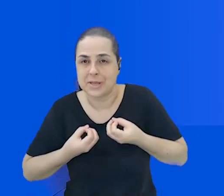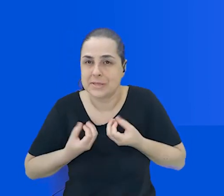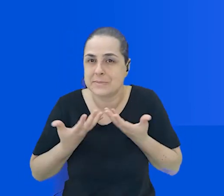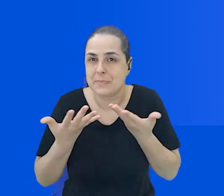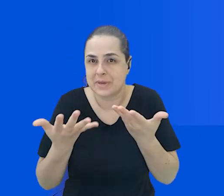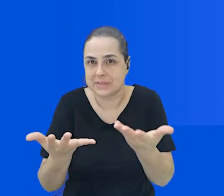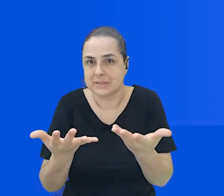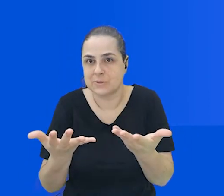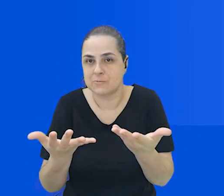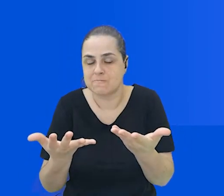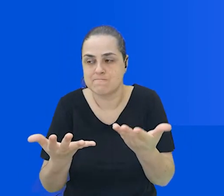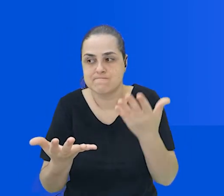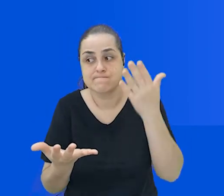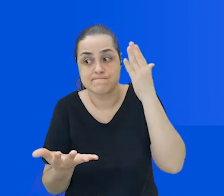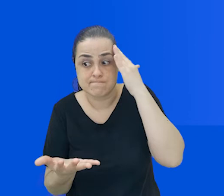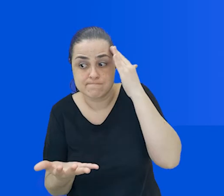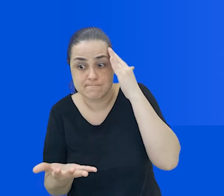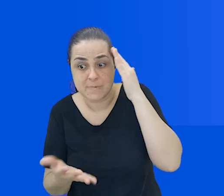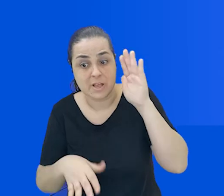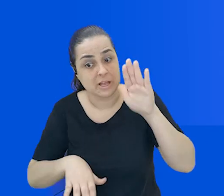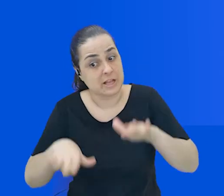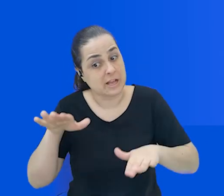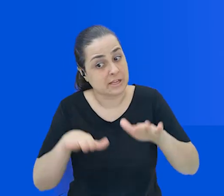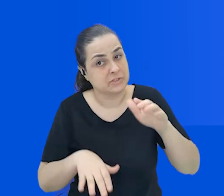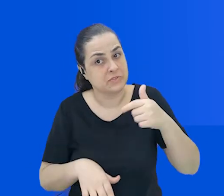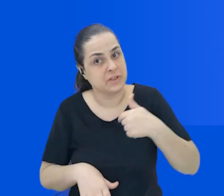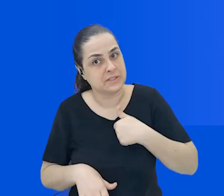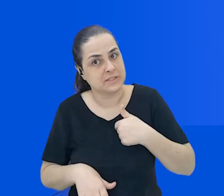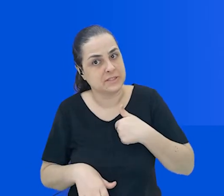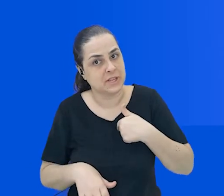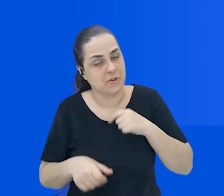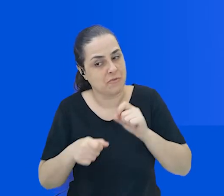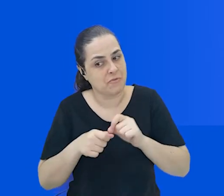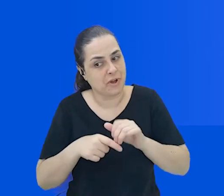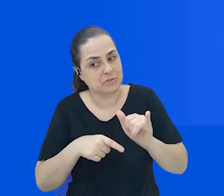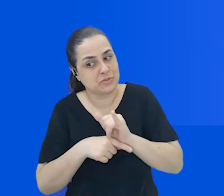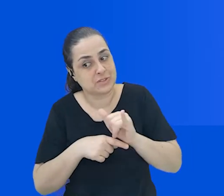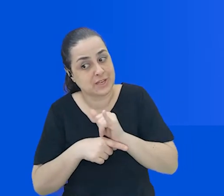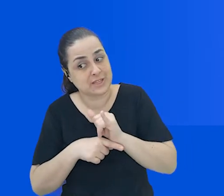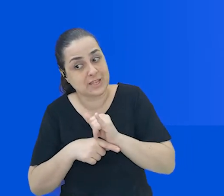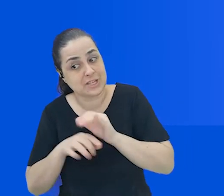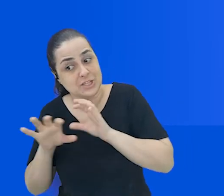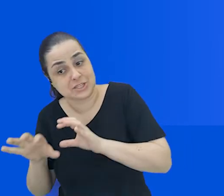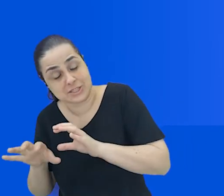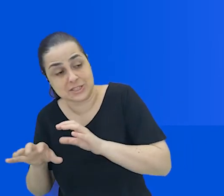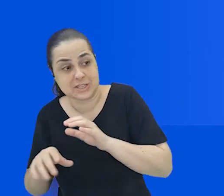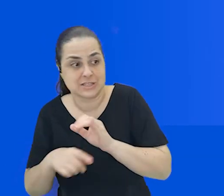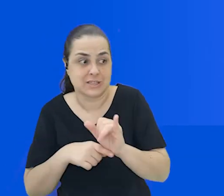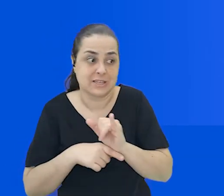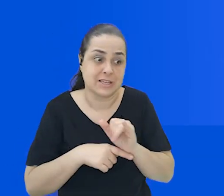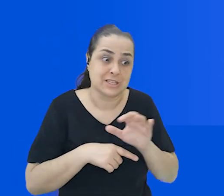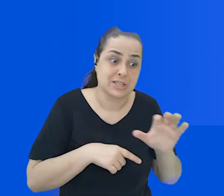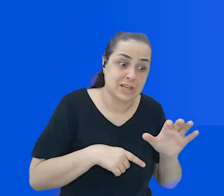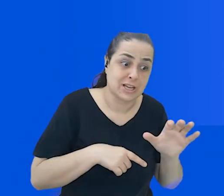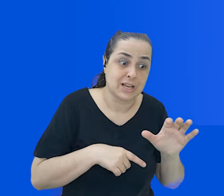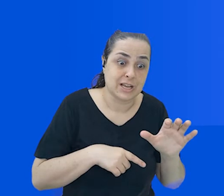que a gente começa a perceber que, dependendo se eu me mobilizo mais pra lá, mais pra cá, o ambiente me acolhe mais, me acolhe menos